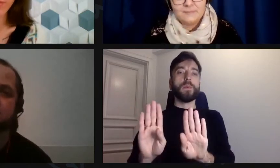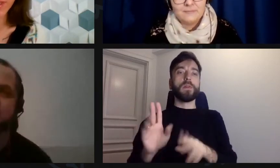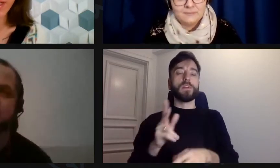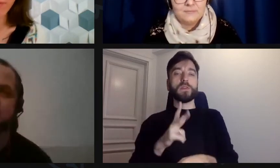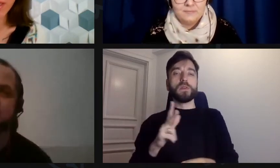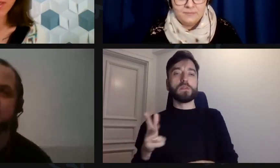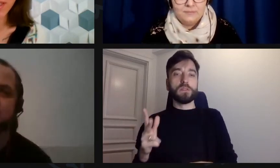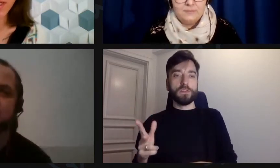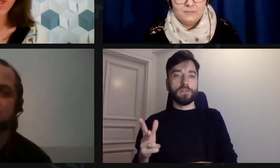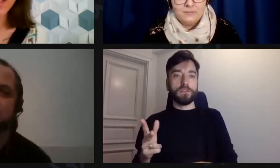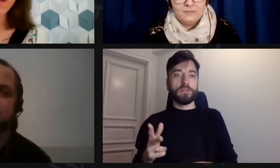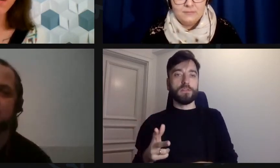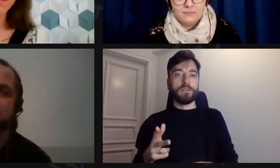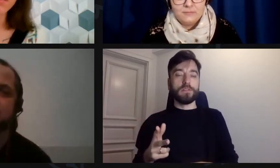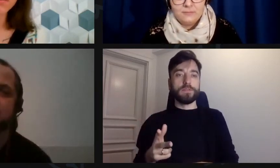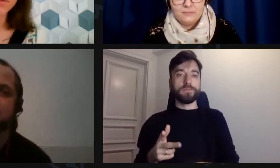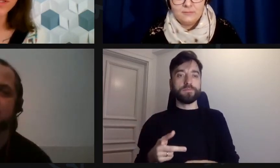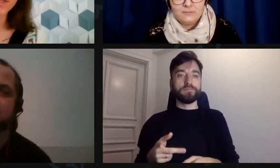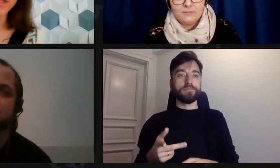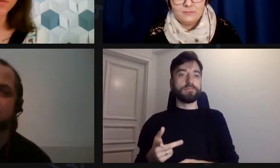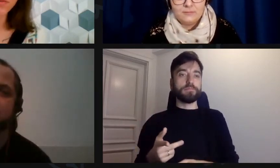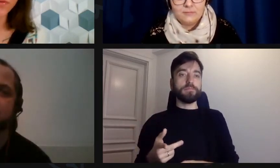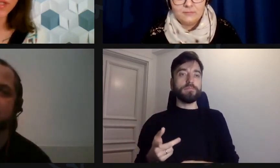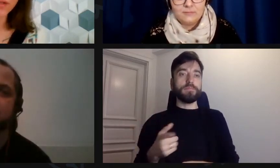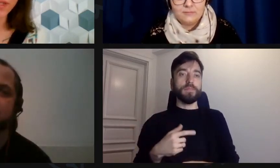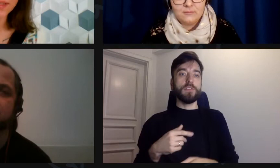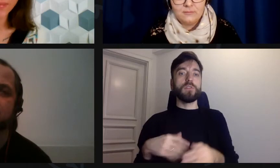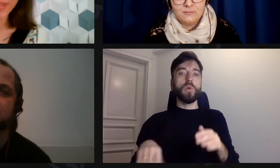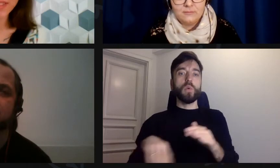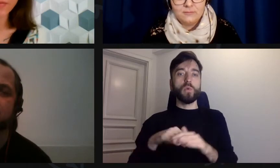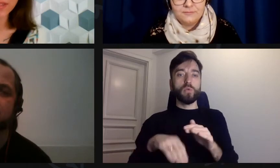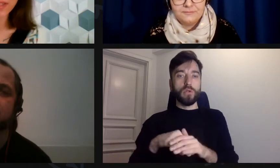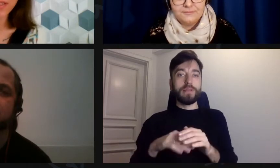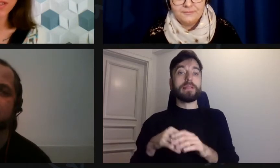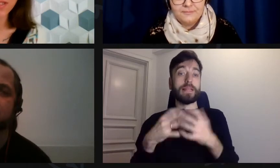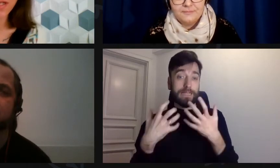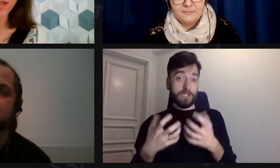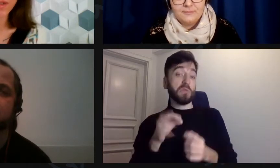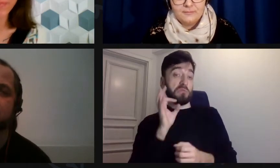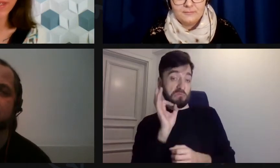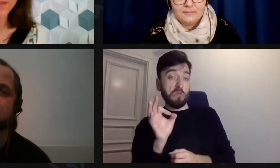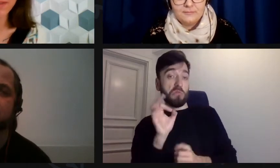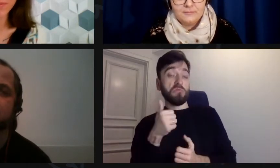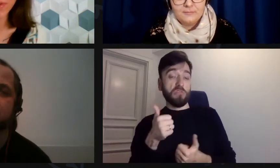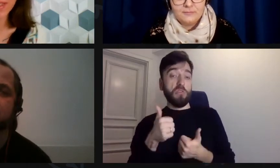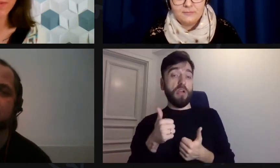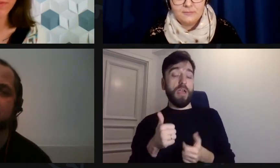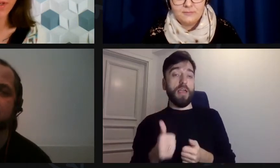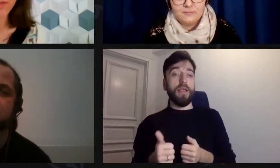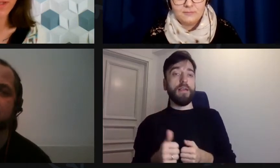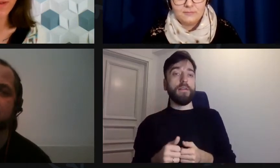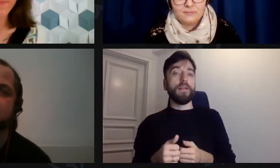jeżeli to wynika właśnie od uczestników to jak najbardziej wtedy inaczej praca nad pokazem wygląda.